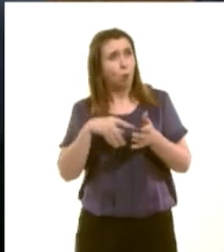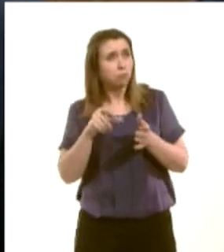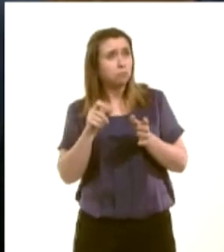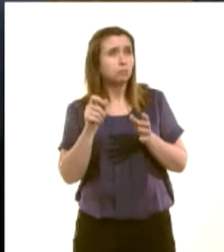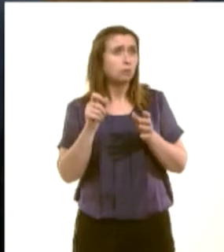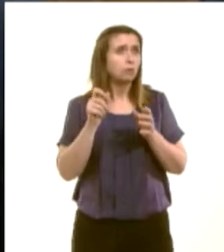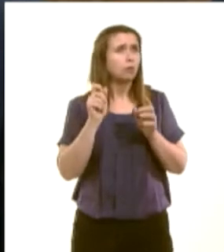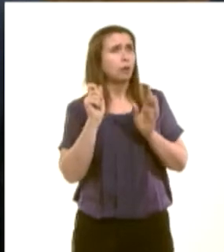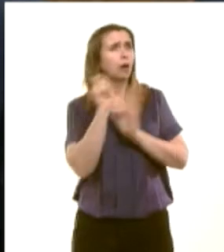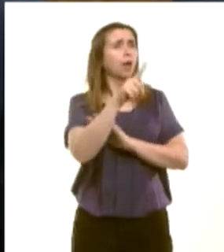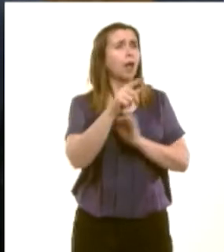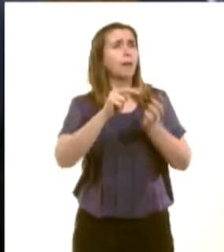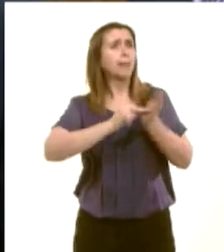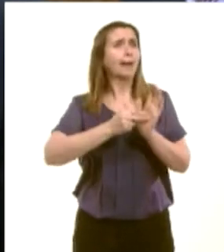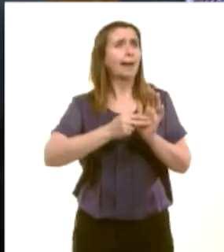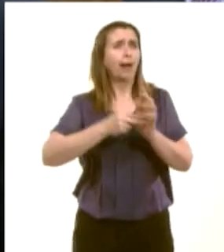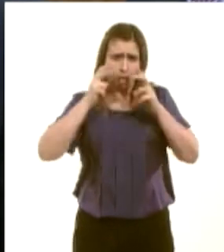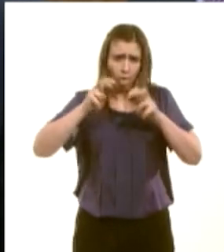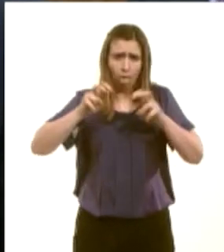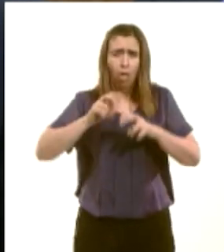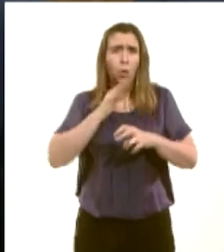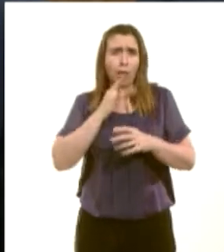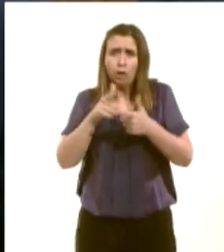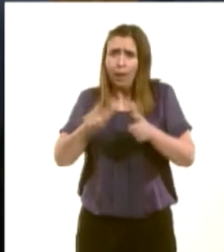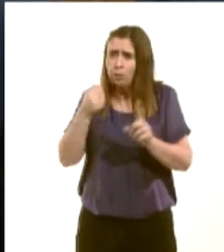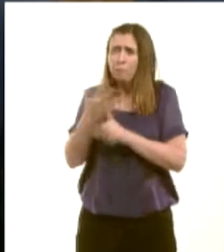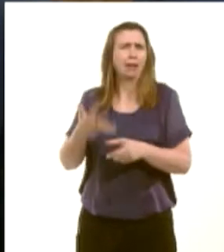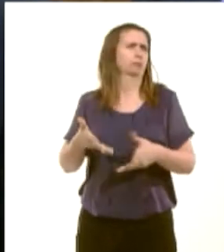datblygwyr lle mae eisiau iddyn nhw ddatblygu yst‚d o dai newydd, efallai, rhag torri